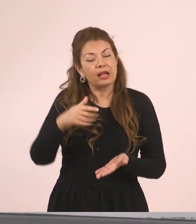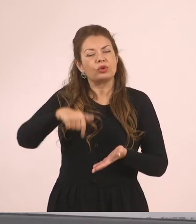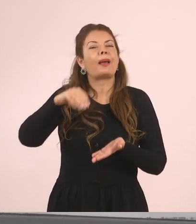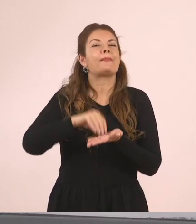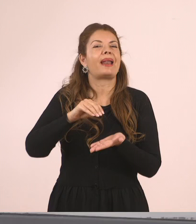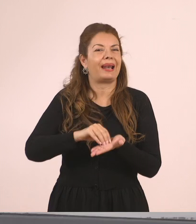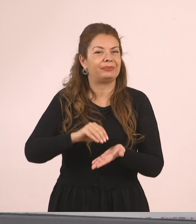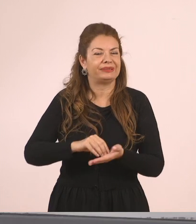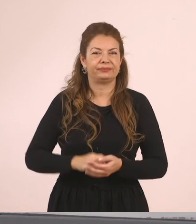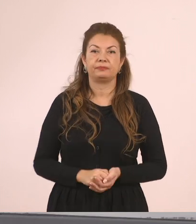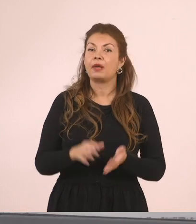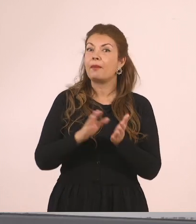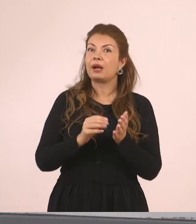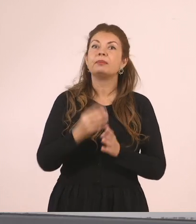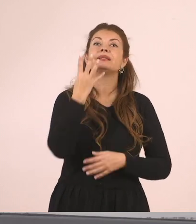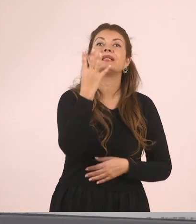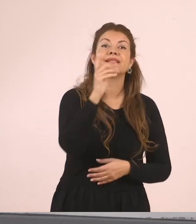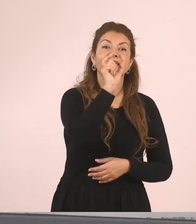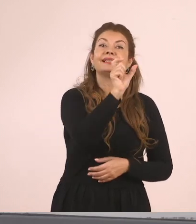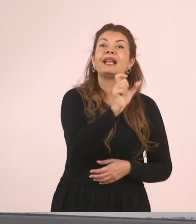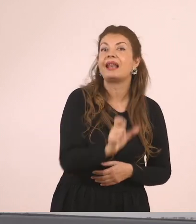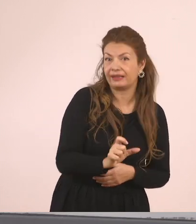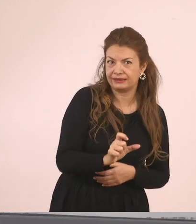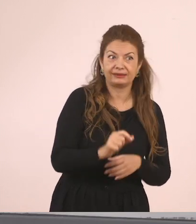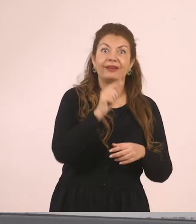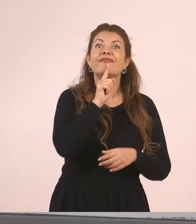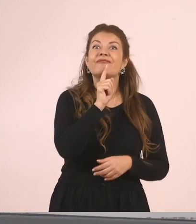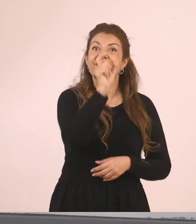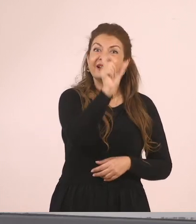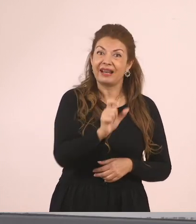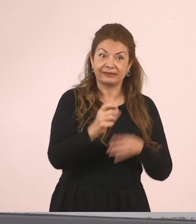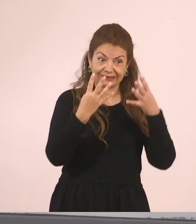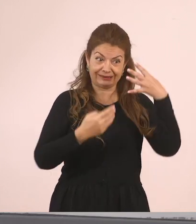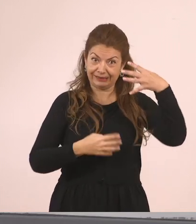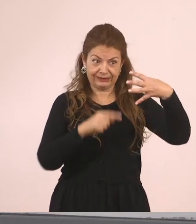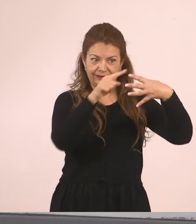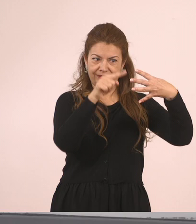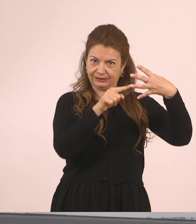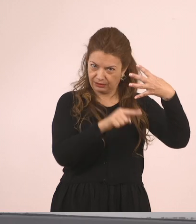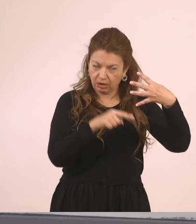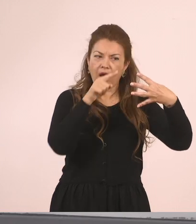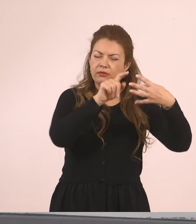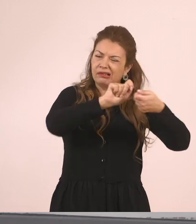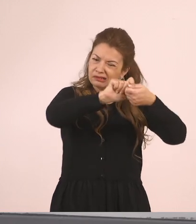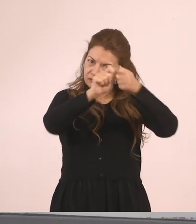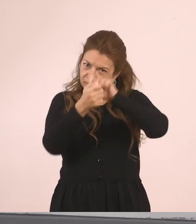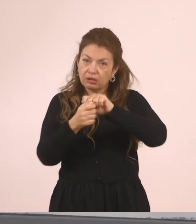Πάμε λοιπόν να δούμε τέσσερις λεξούλες, κι από αυτές τις τέσσερις λεξούλες να φτιάξουμε τέσσερα ρήματα σε -ώνω.